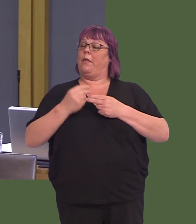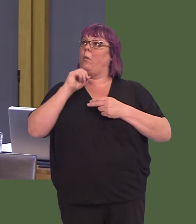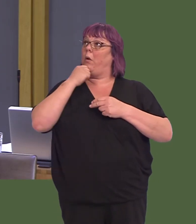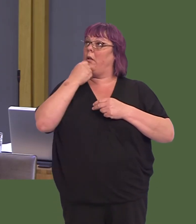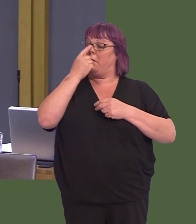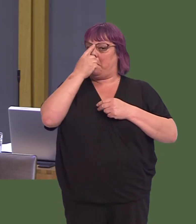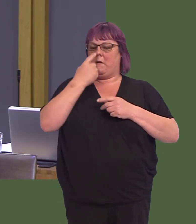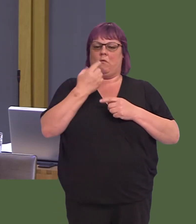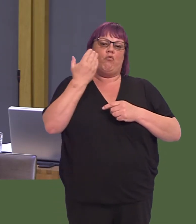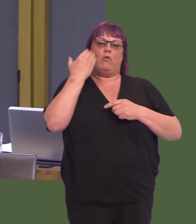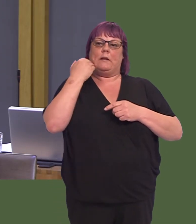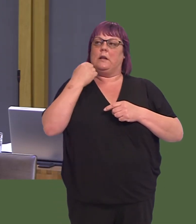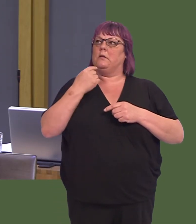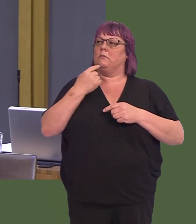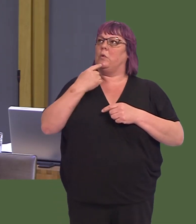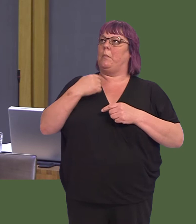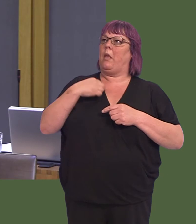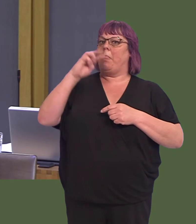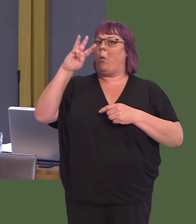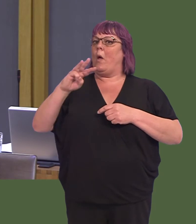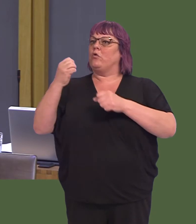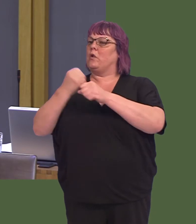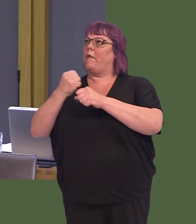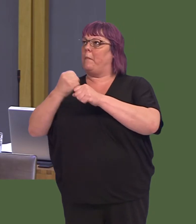Cymru yn gyrru swyddog i'r cyfarfod hwnnw.